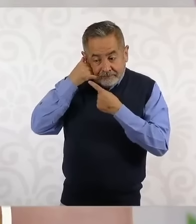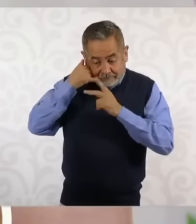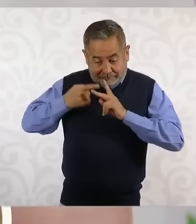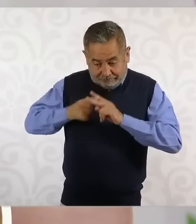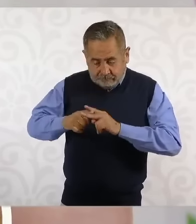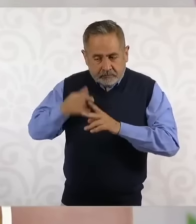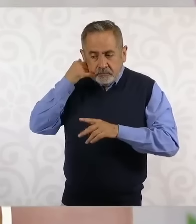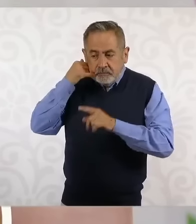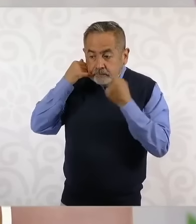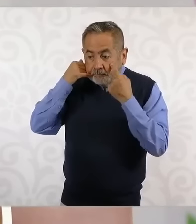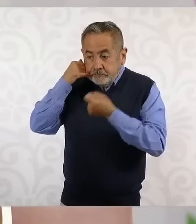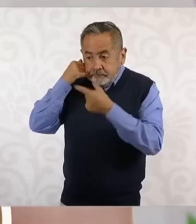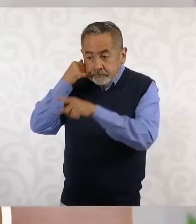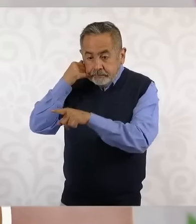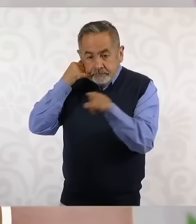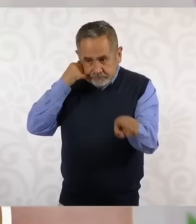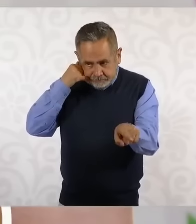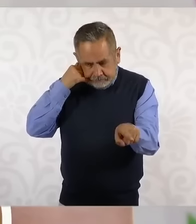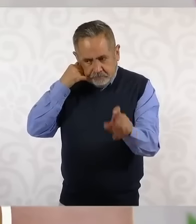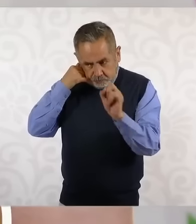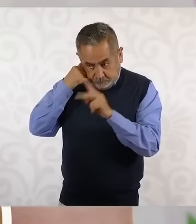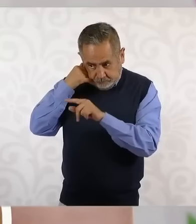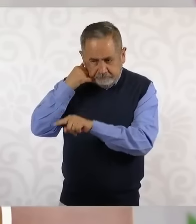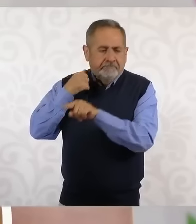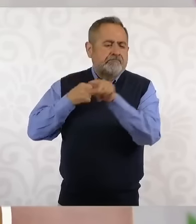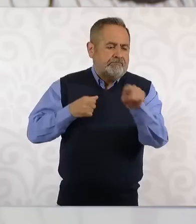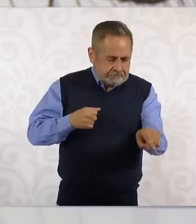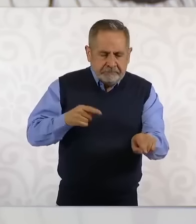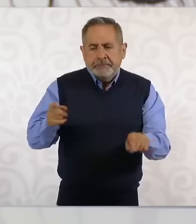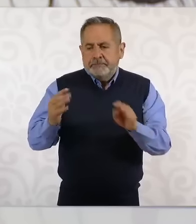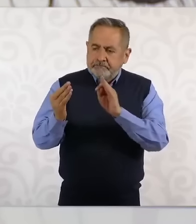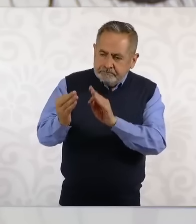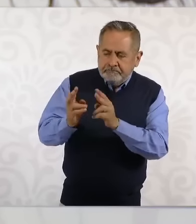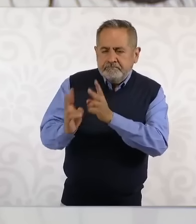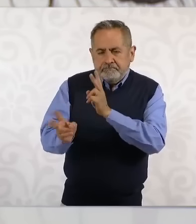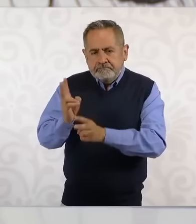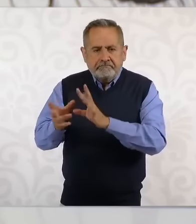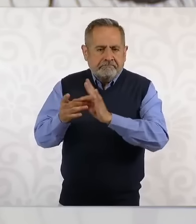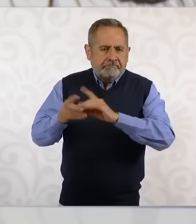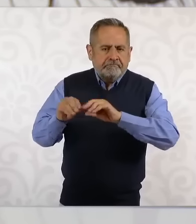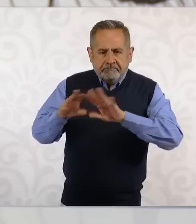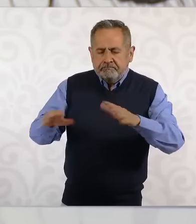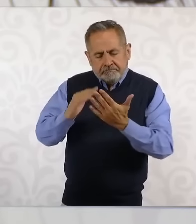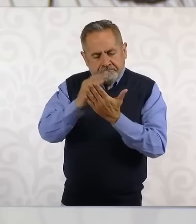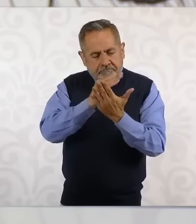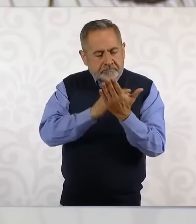hizo la revisión de todos los adeudos. Y ahí se les va a informar y en caso de tener alguna duda